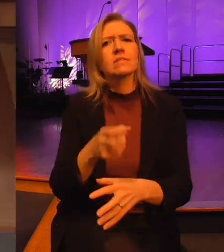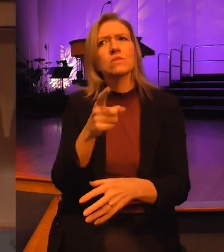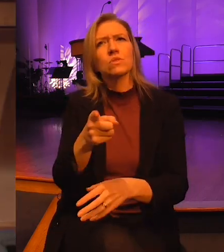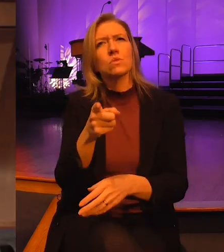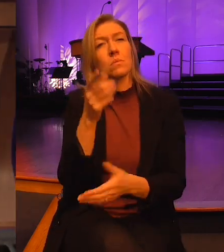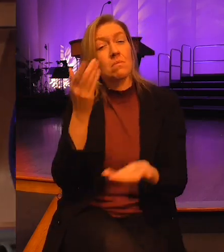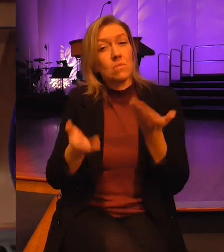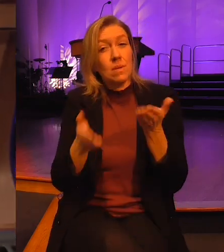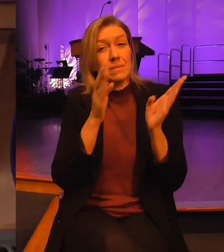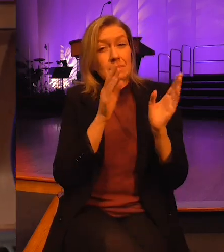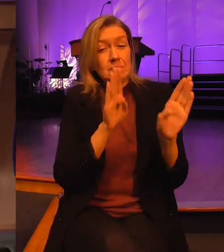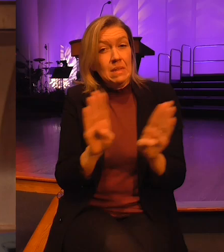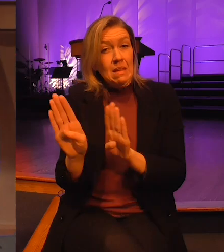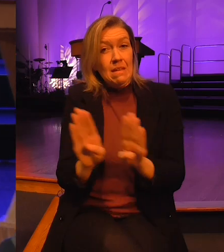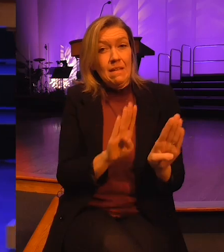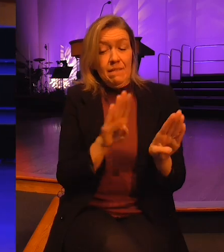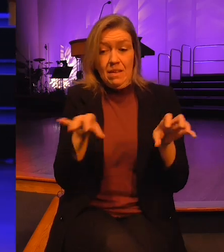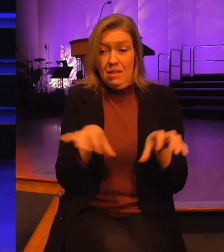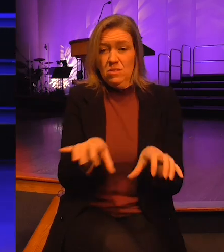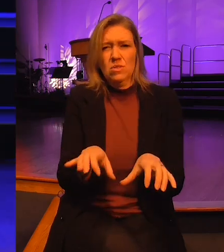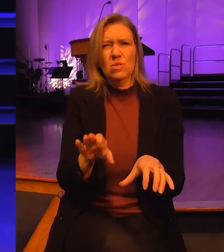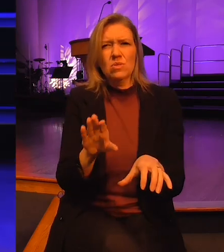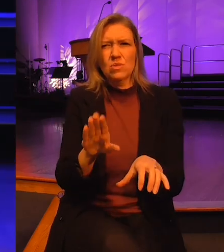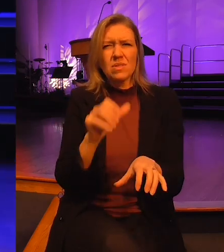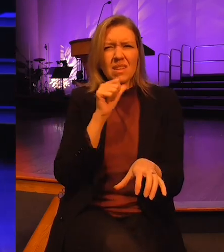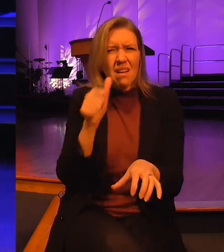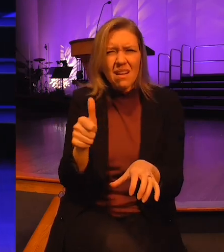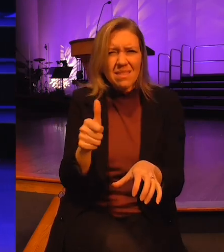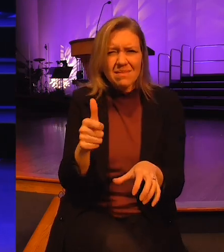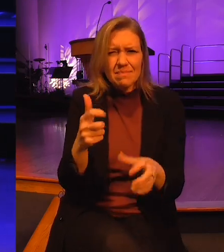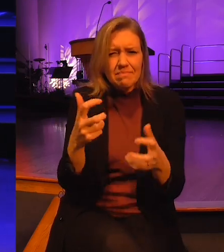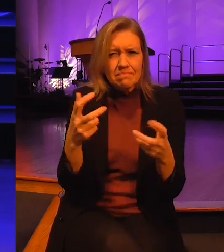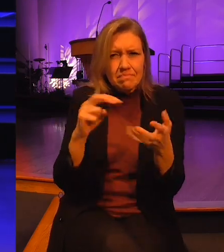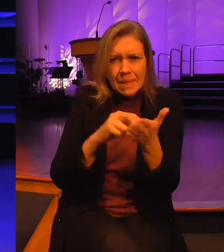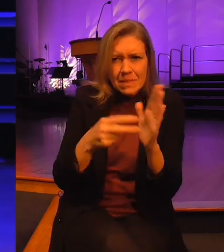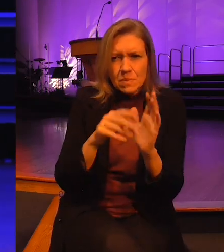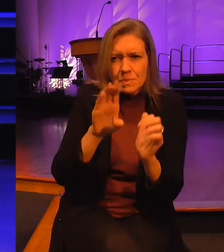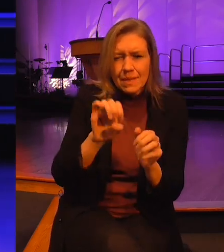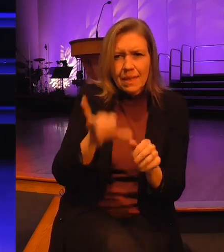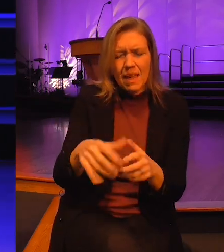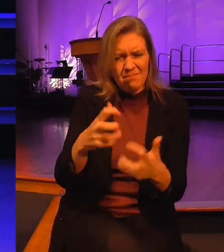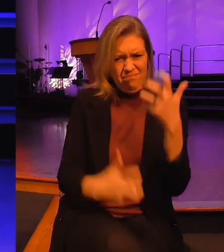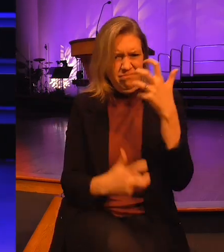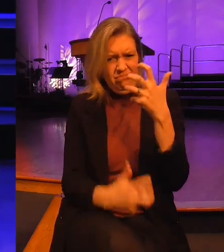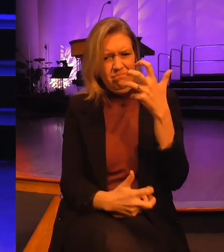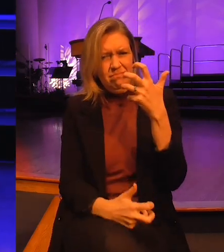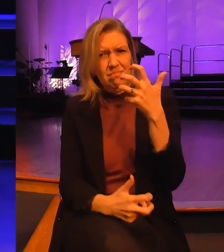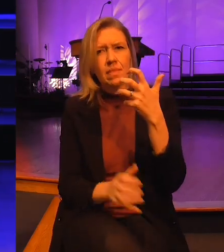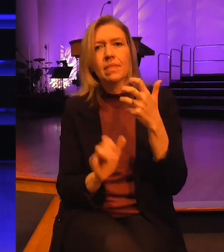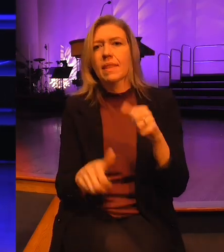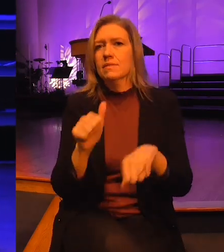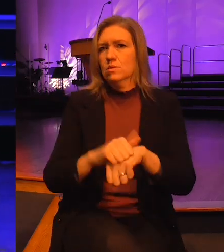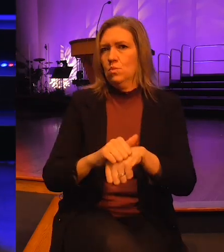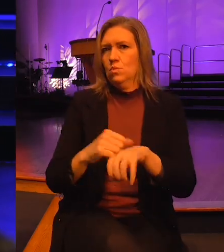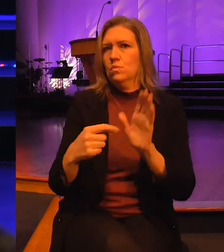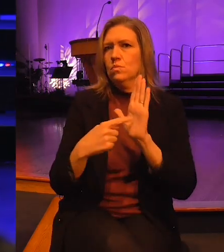como la persona que sabes que no debías ser eso es lo que la piedra representa el color